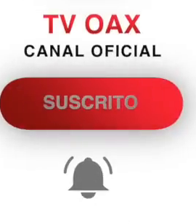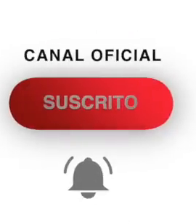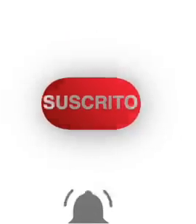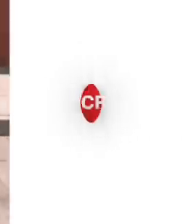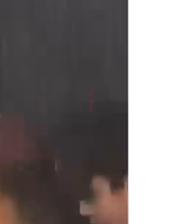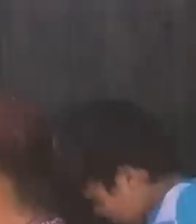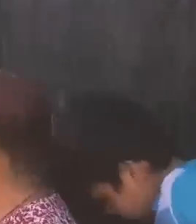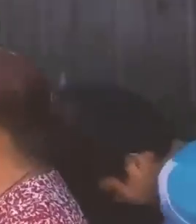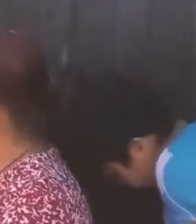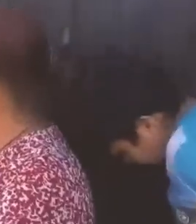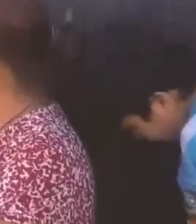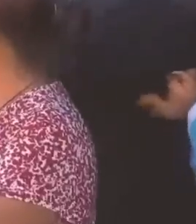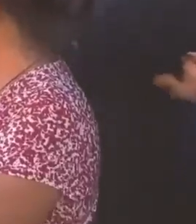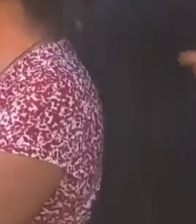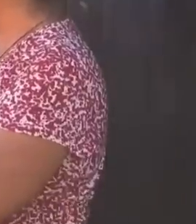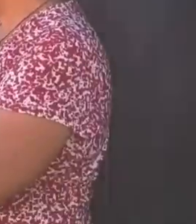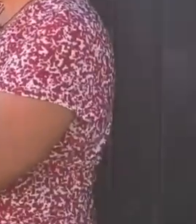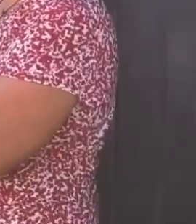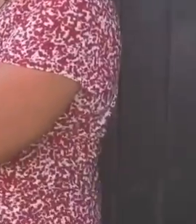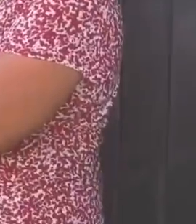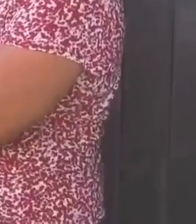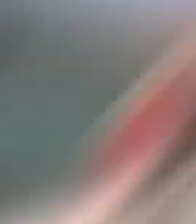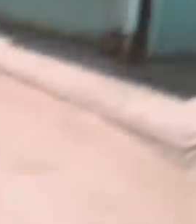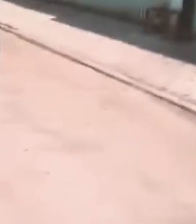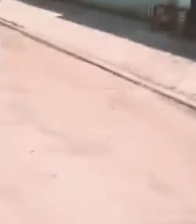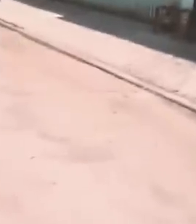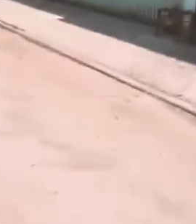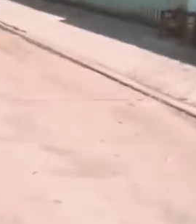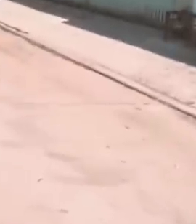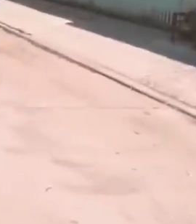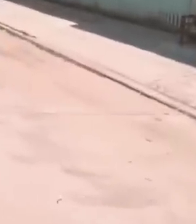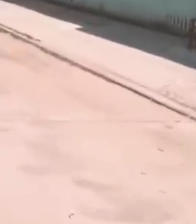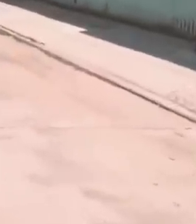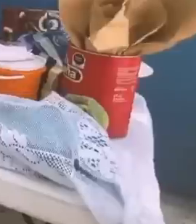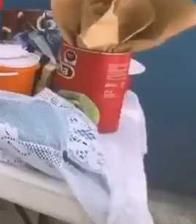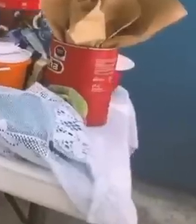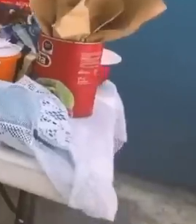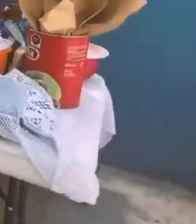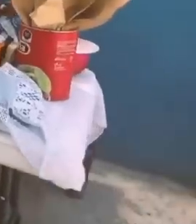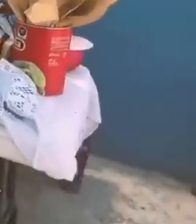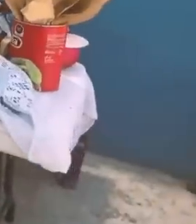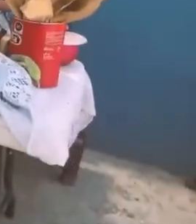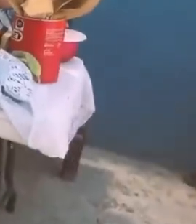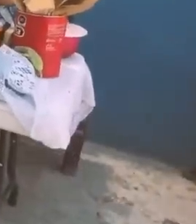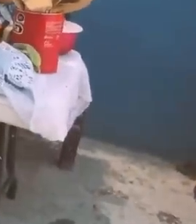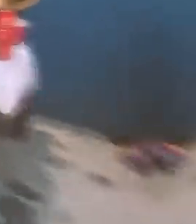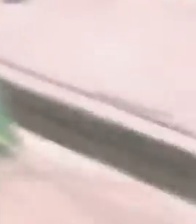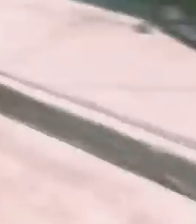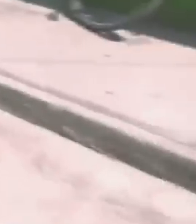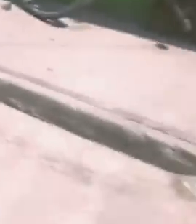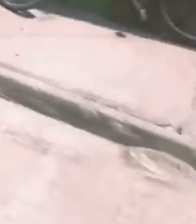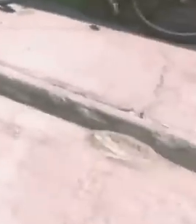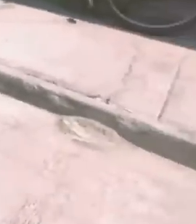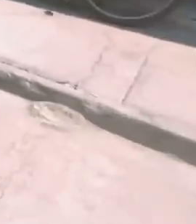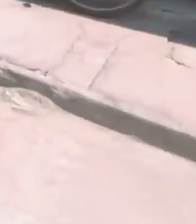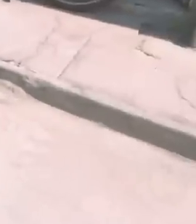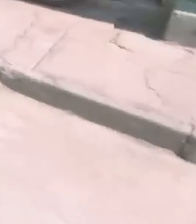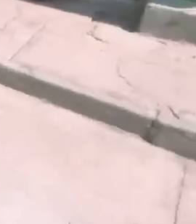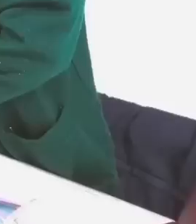de San Cristóbal de las Casas frontera Comalapa pantelo y la Trinitaria en Chiapas en las Colonia